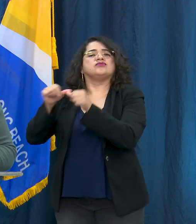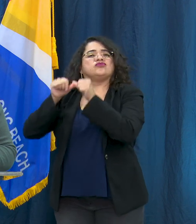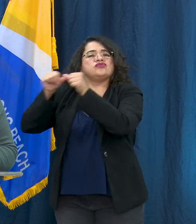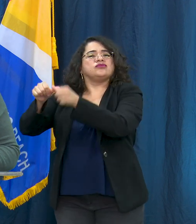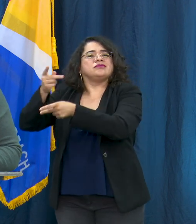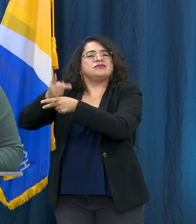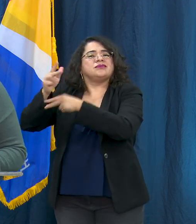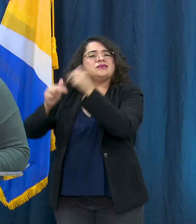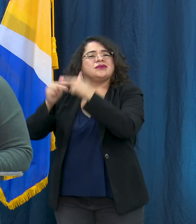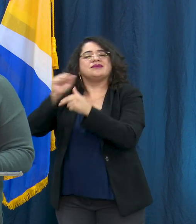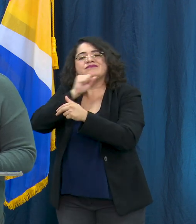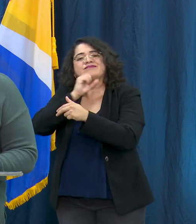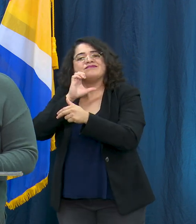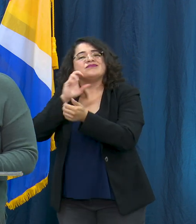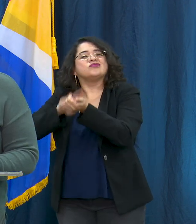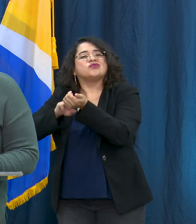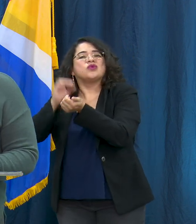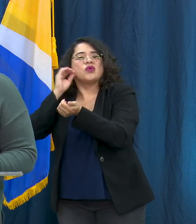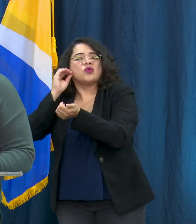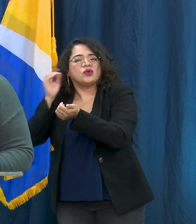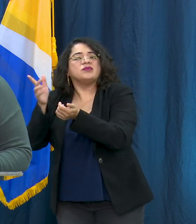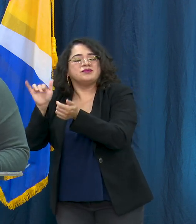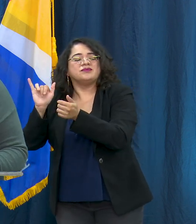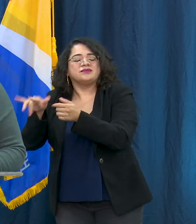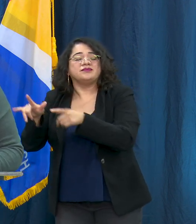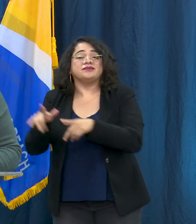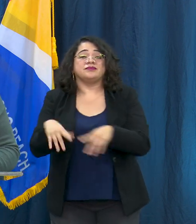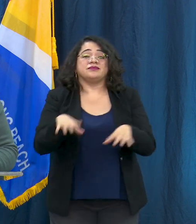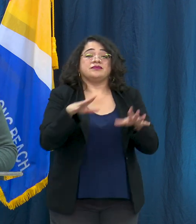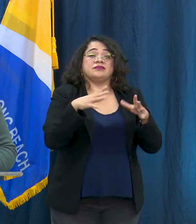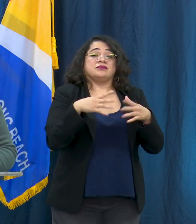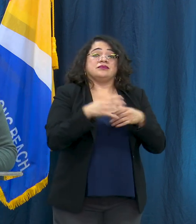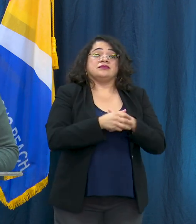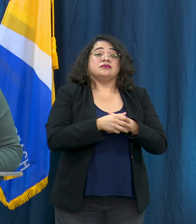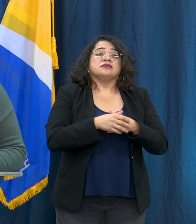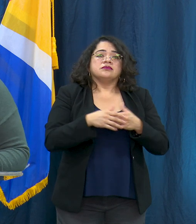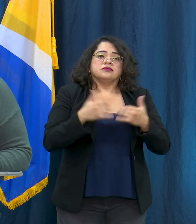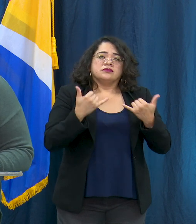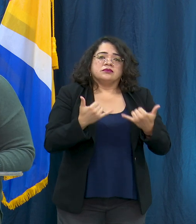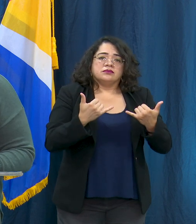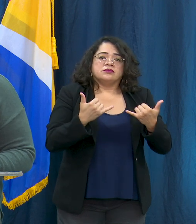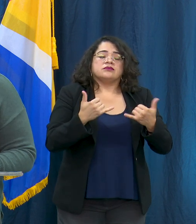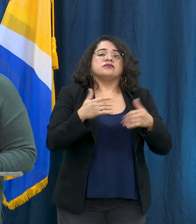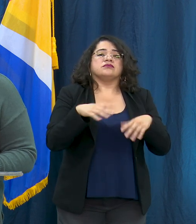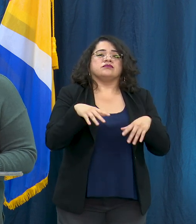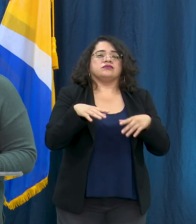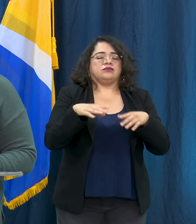Nostra orden de salud este salió a parte de vamos a ver en nuestras playas